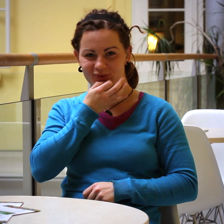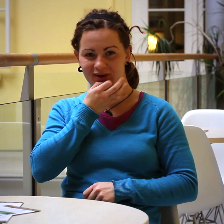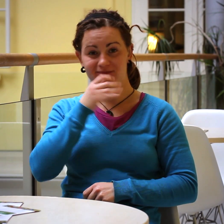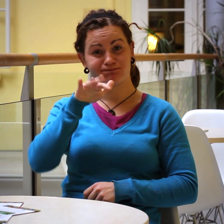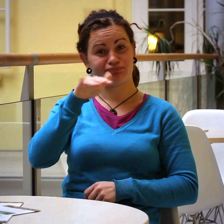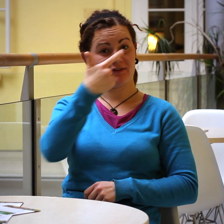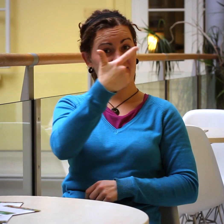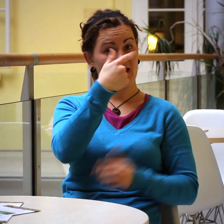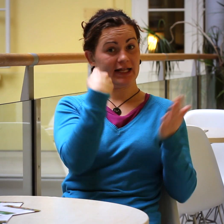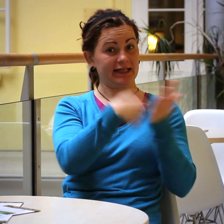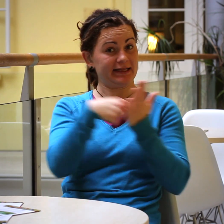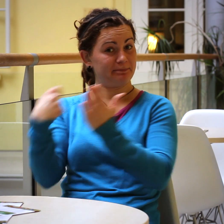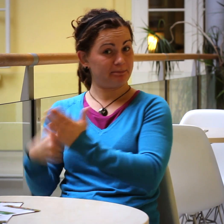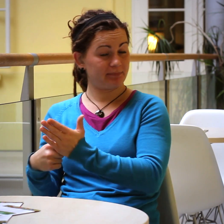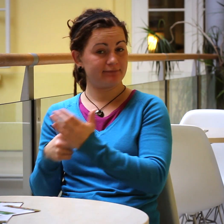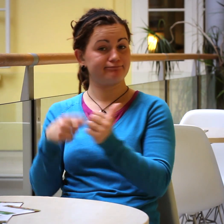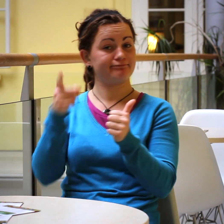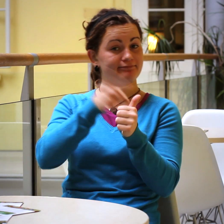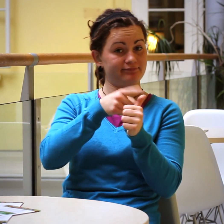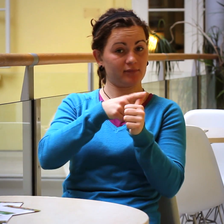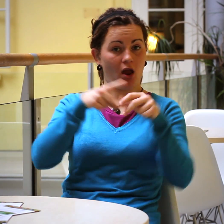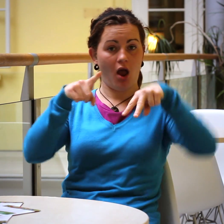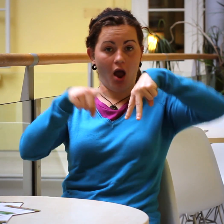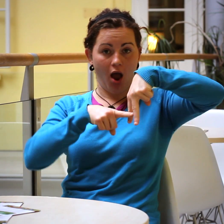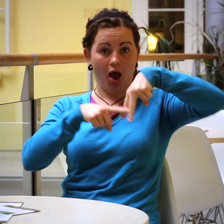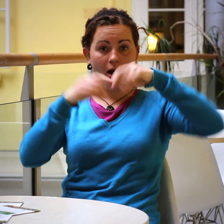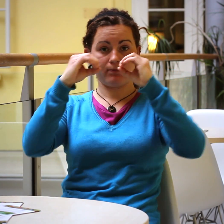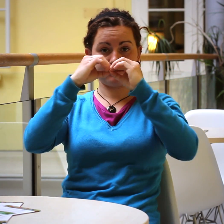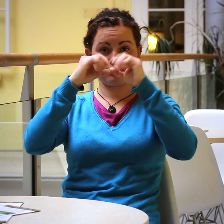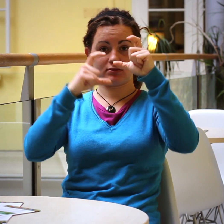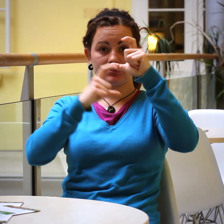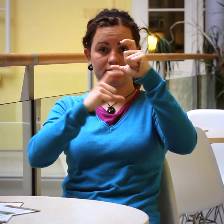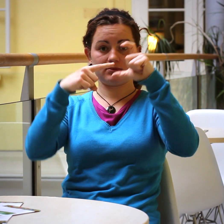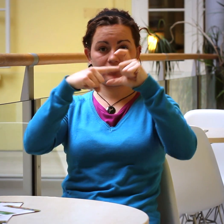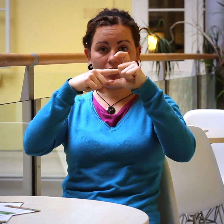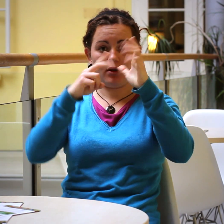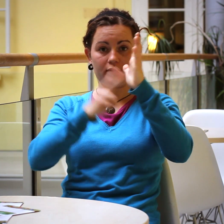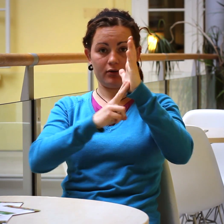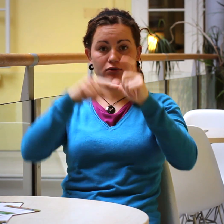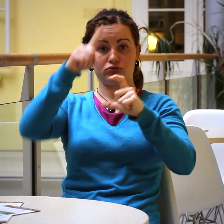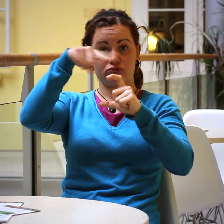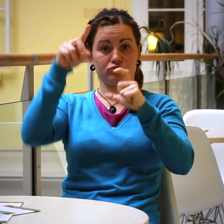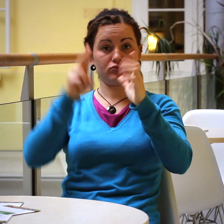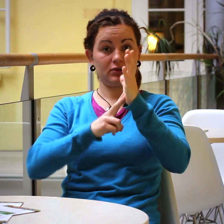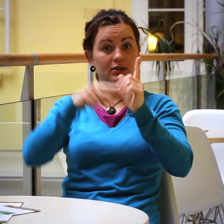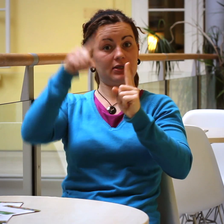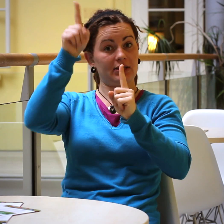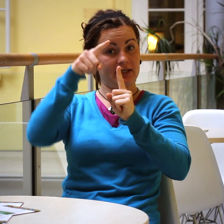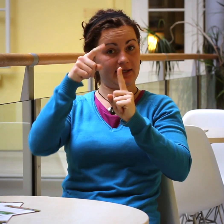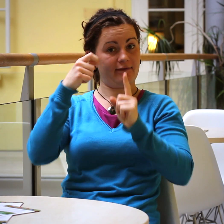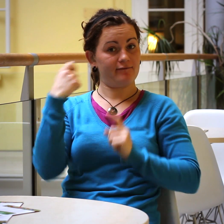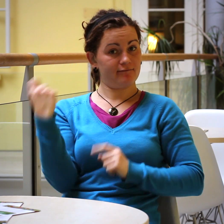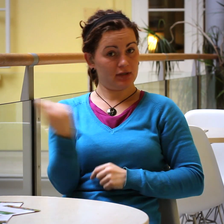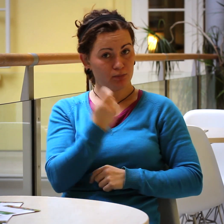Jsou tu 2 typy výpůjček. Prvním typem jsou absenční výpůjčky,